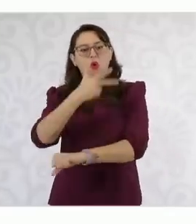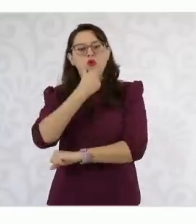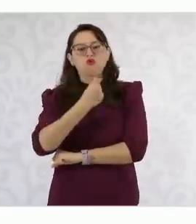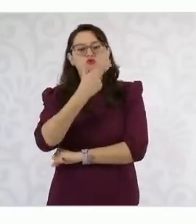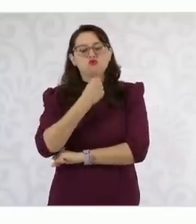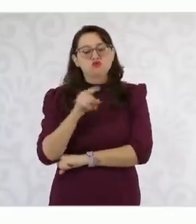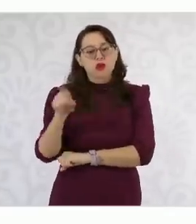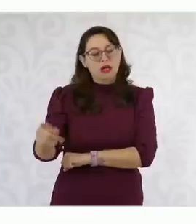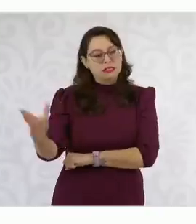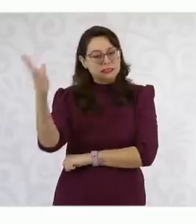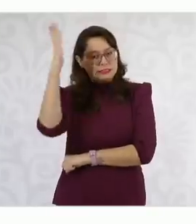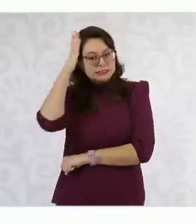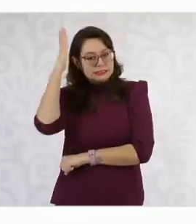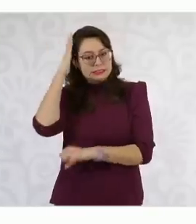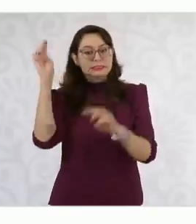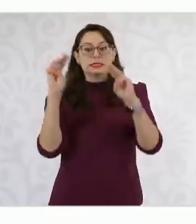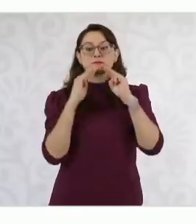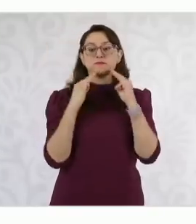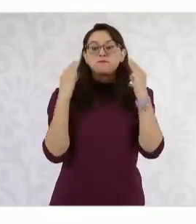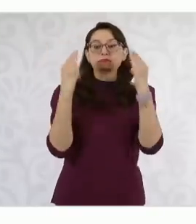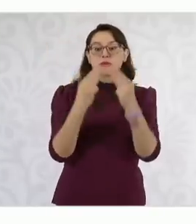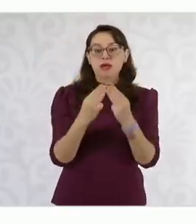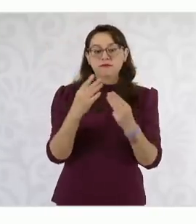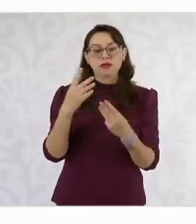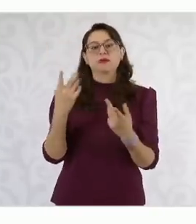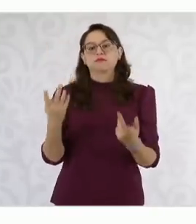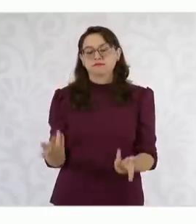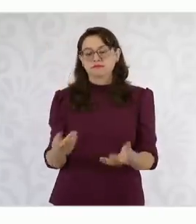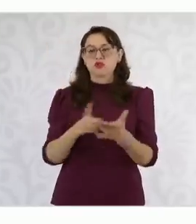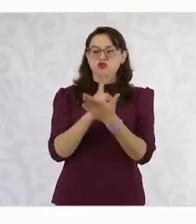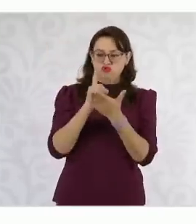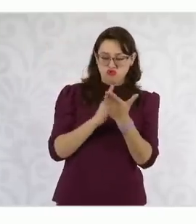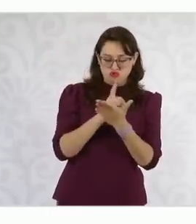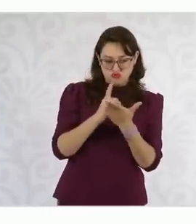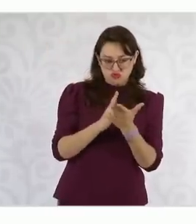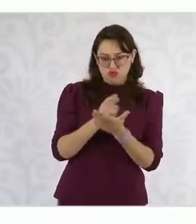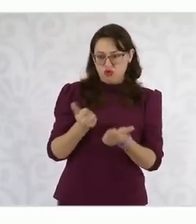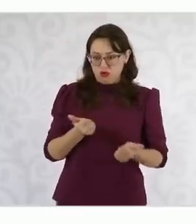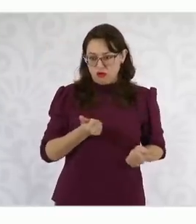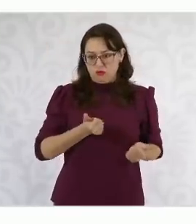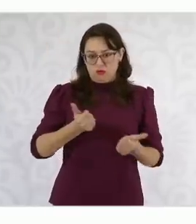delictiva transnacional dedicada al tráfico de drogas en la región Norte de Guatemala y en la